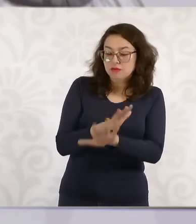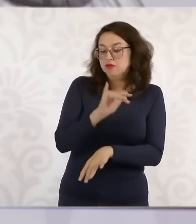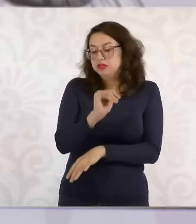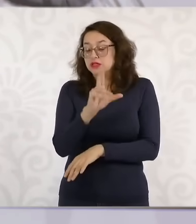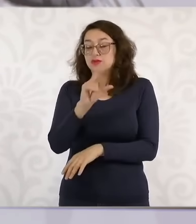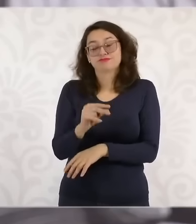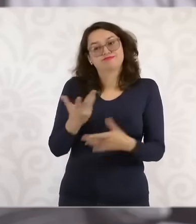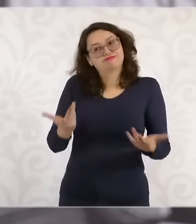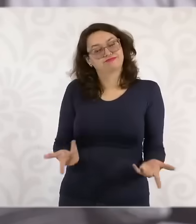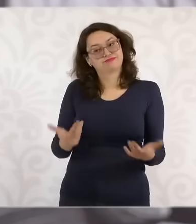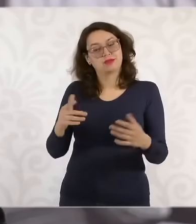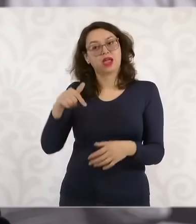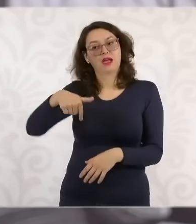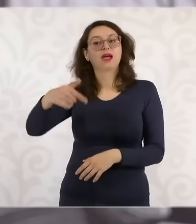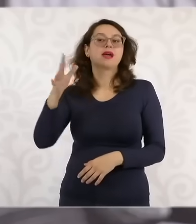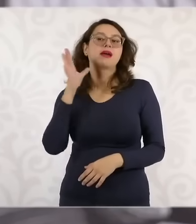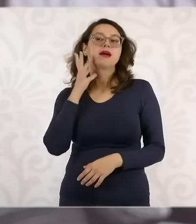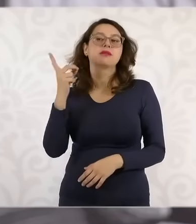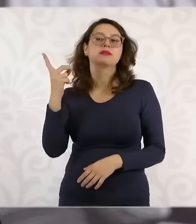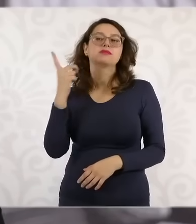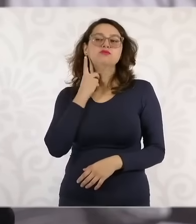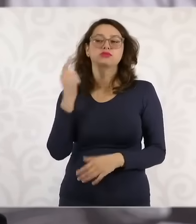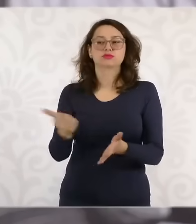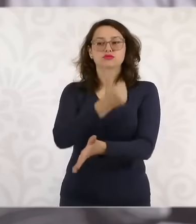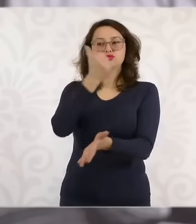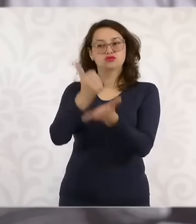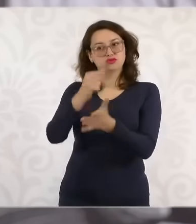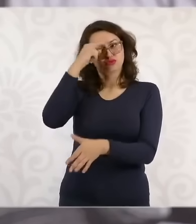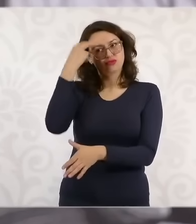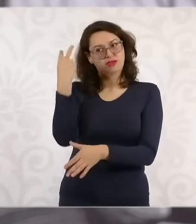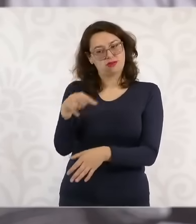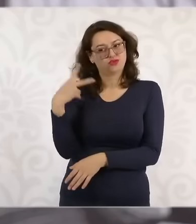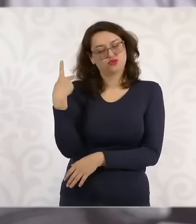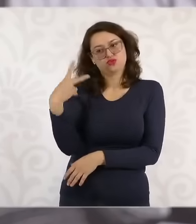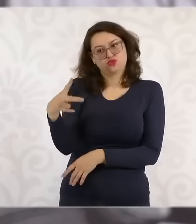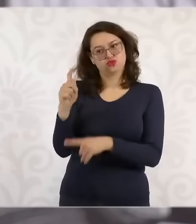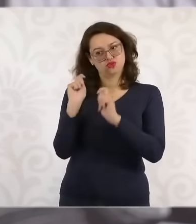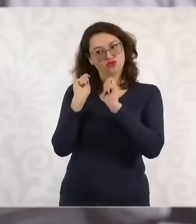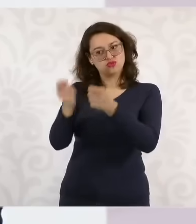al Congreso de la Ciudad de México quienes tienen en conjunto que hacer esta valoración